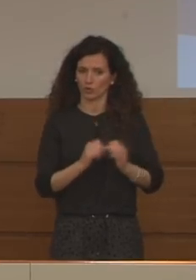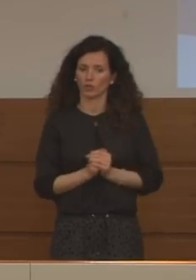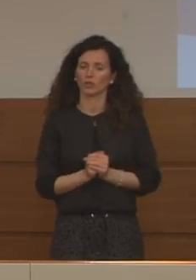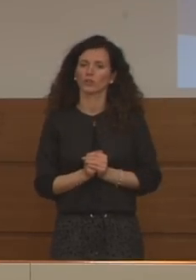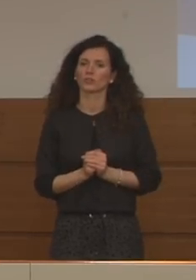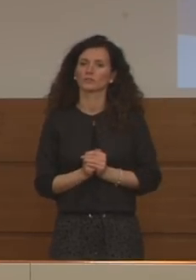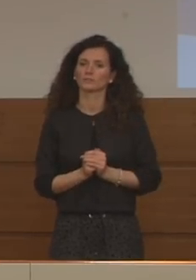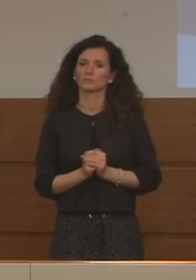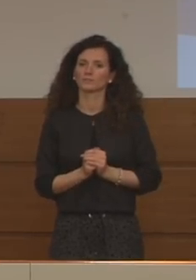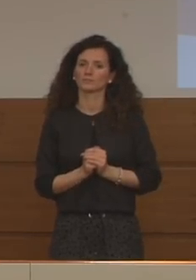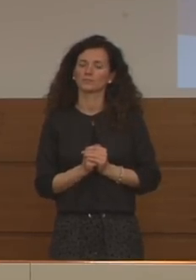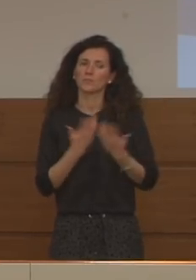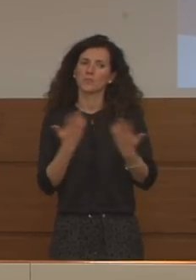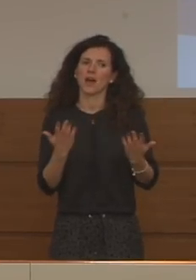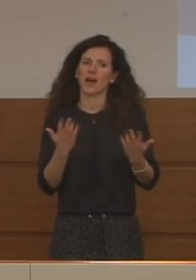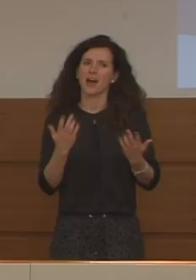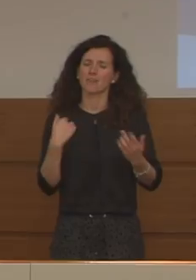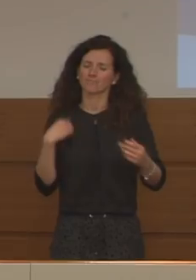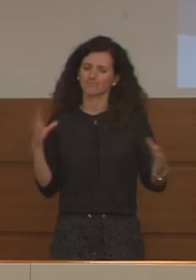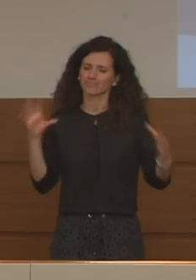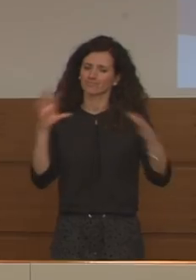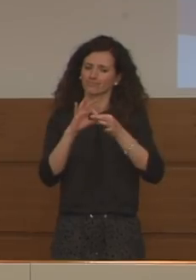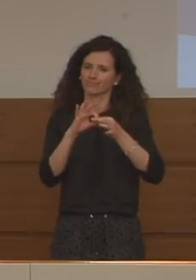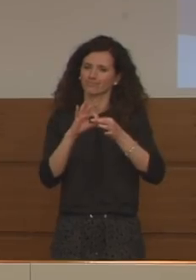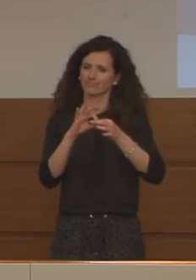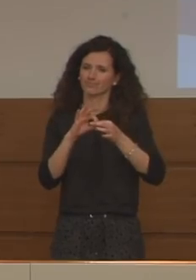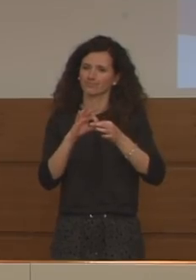pò anche quanto detto nei giorni scorsi, da chi mi ha preceduto, ma anche da me